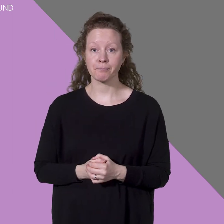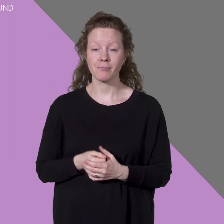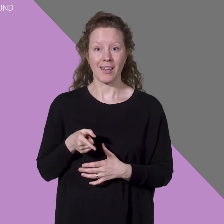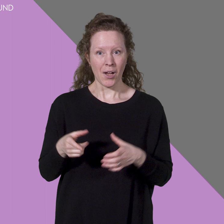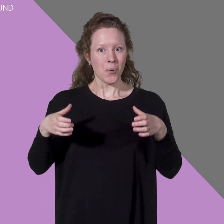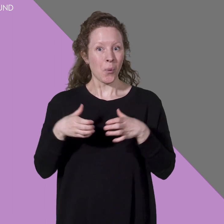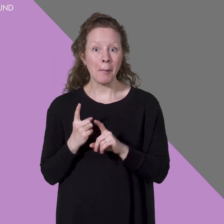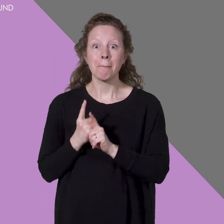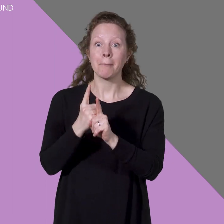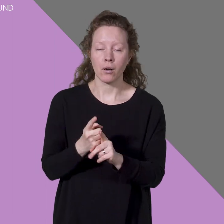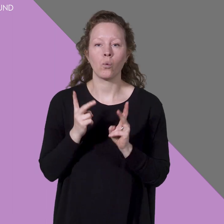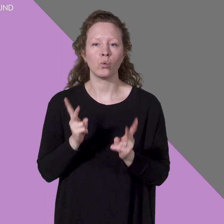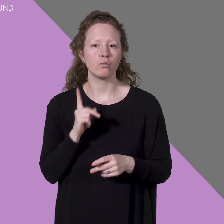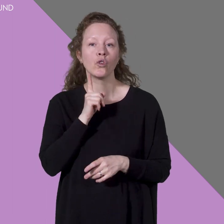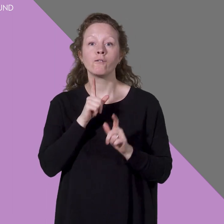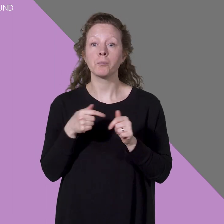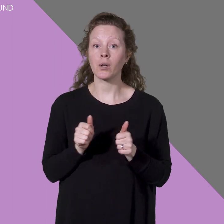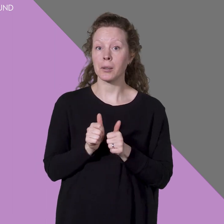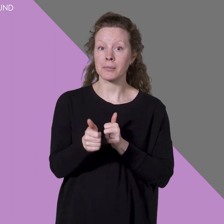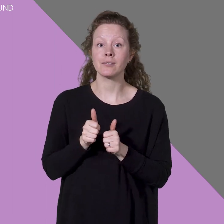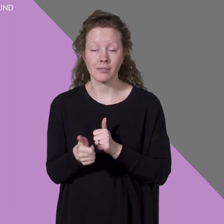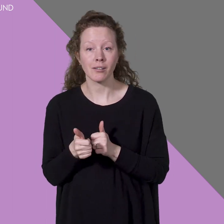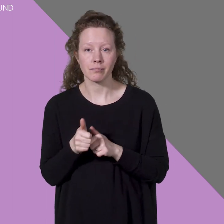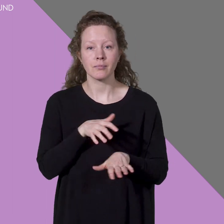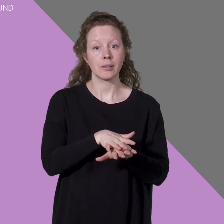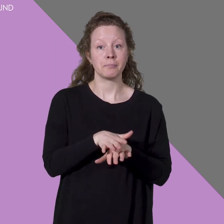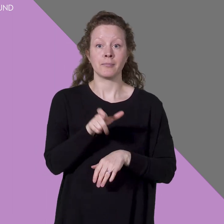I den deltar också dövförbundets representanter specialsakkunnig -